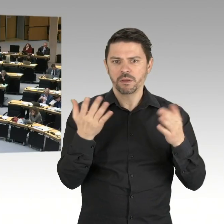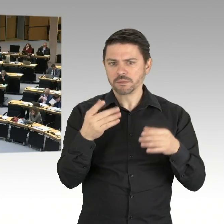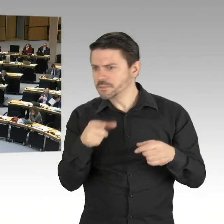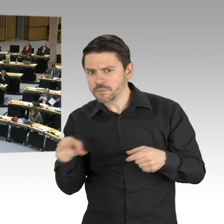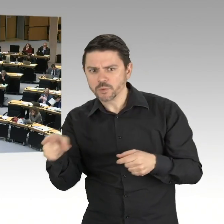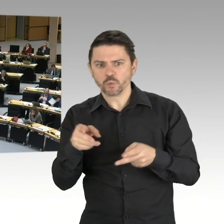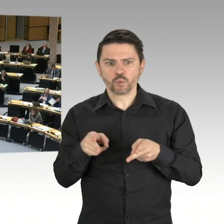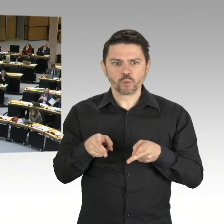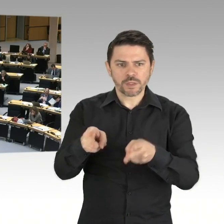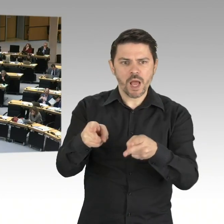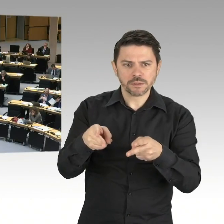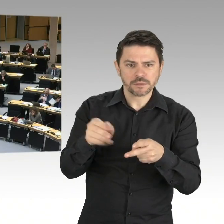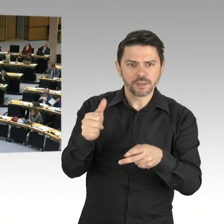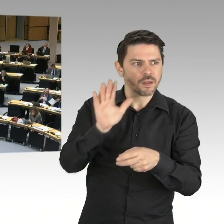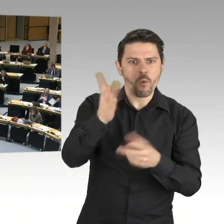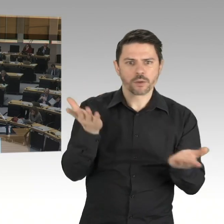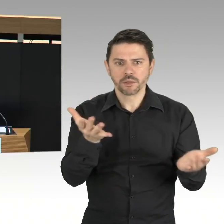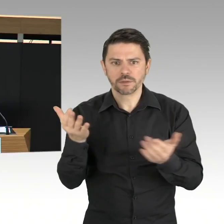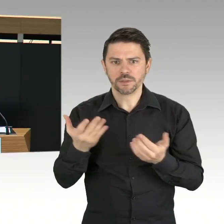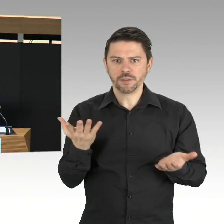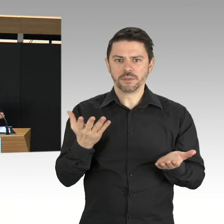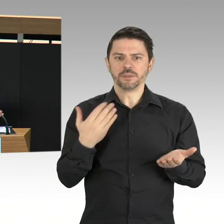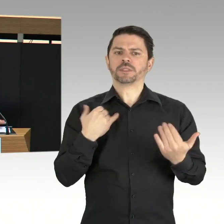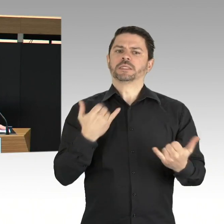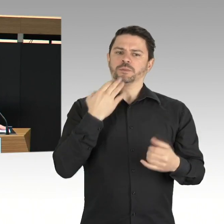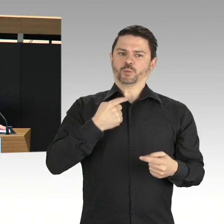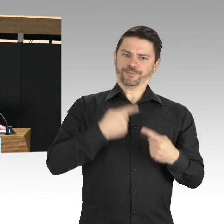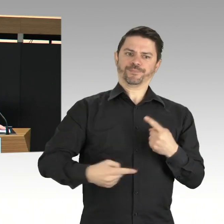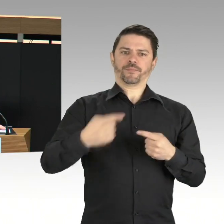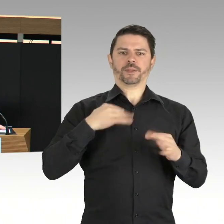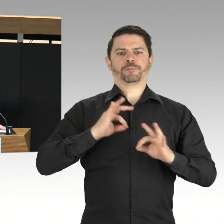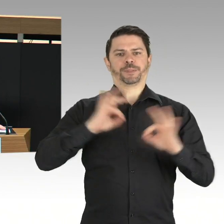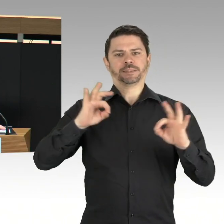Berlin geht mit dem Mietendeckel neue Wege und dafür braucht es Mut. Diesen Mut haben wir.